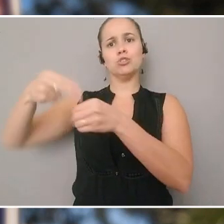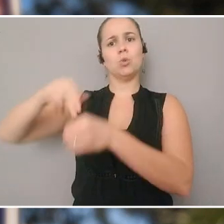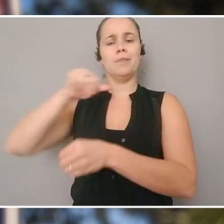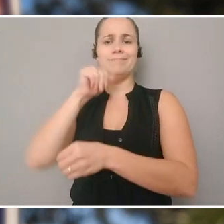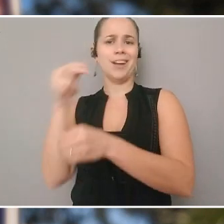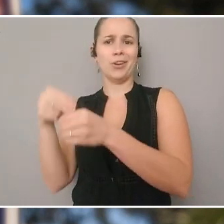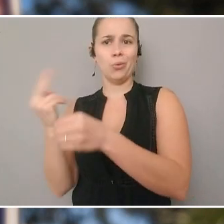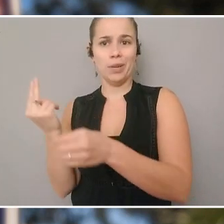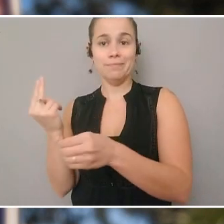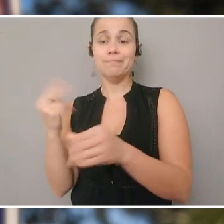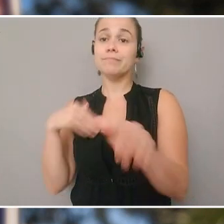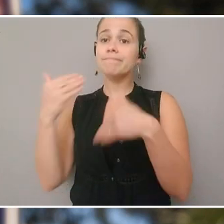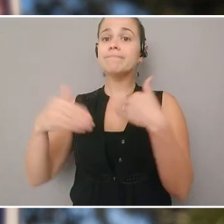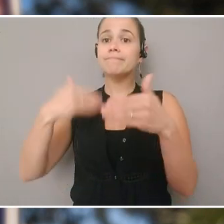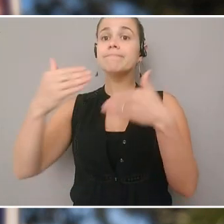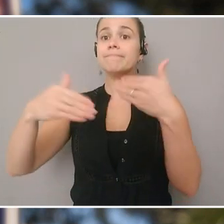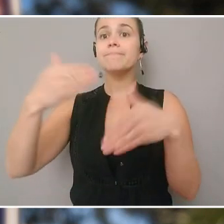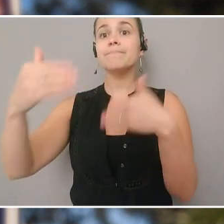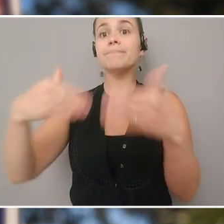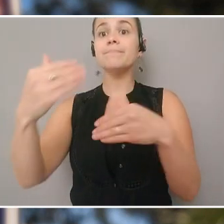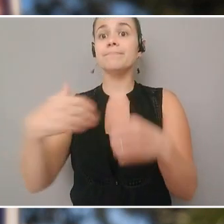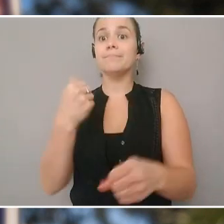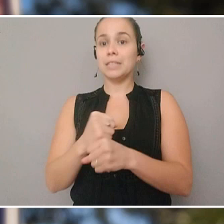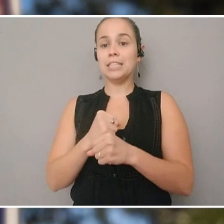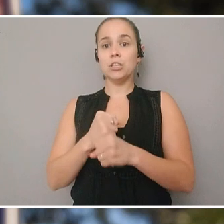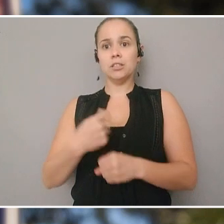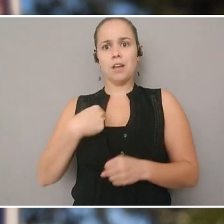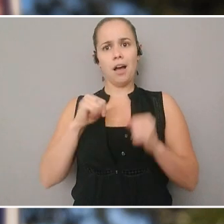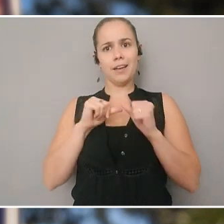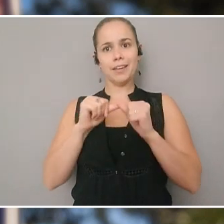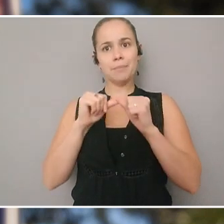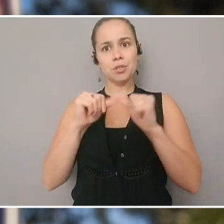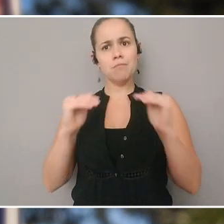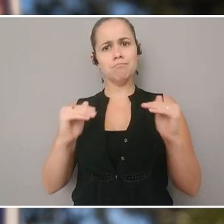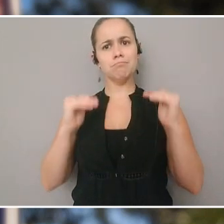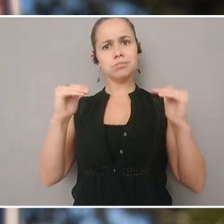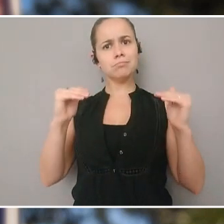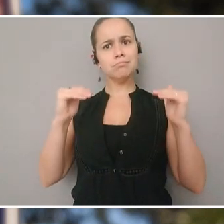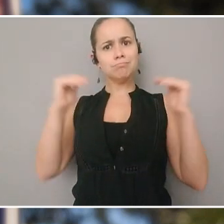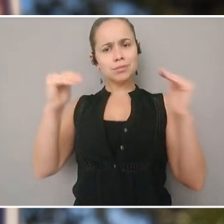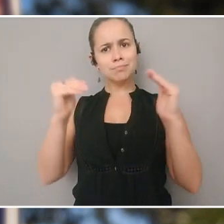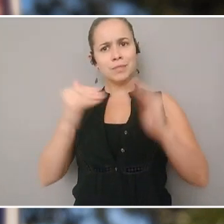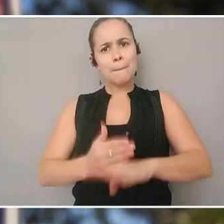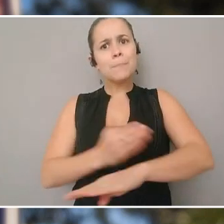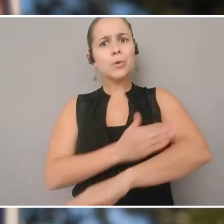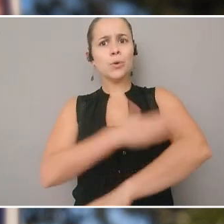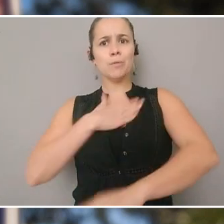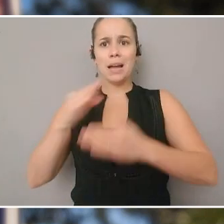progresado a través de los años. Seguí avanzando con mi habilidades